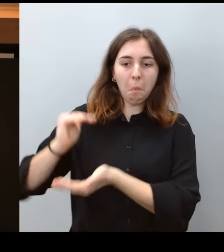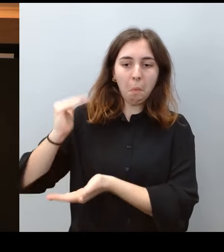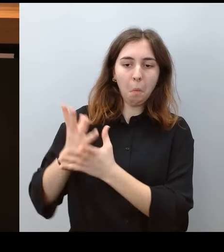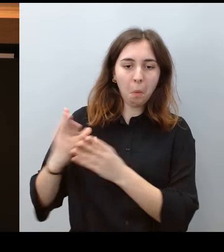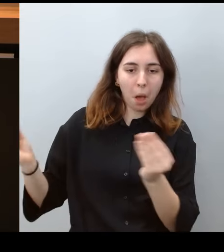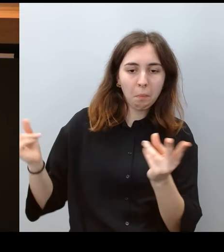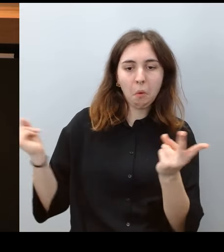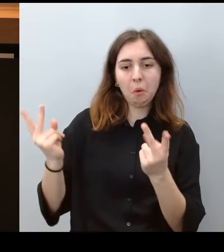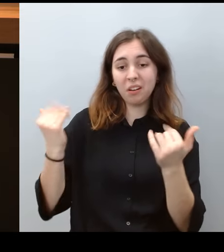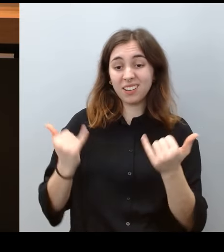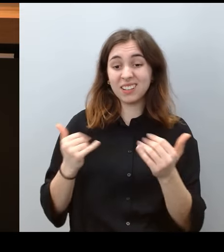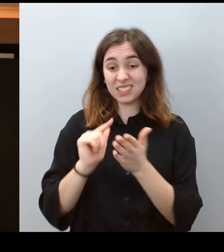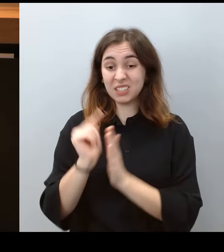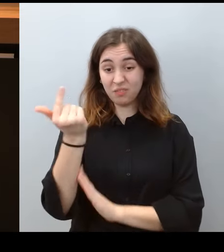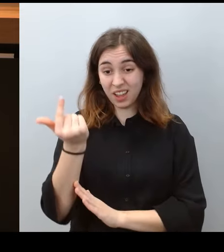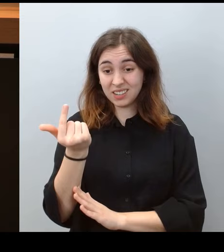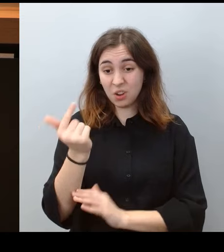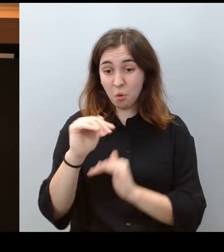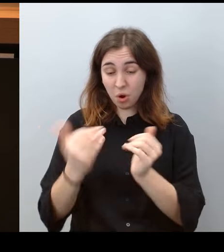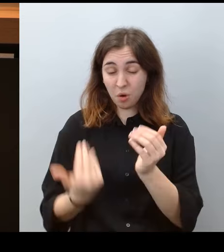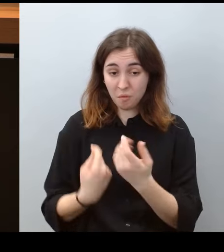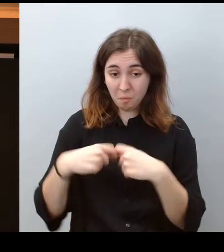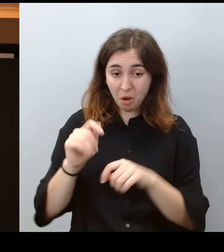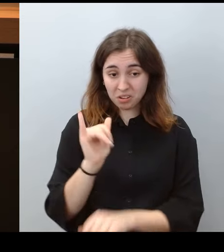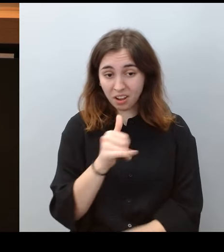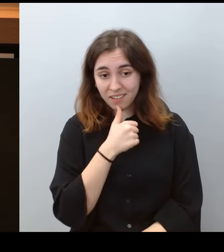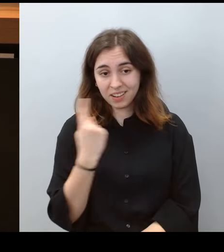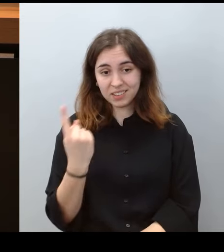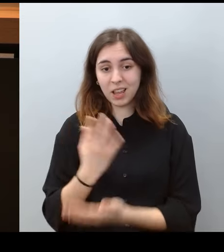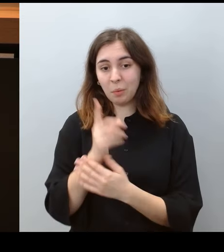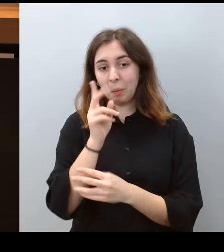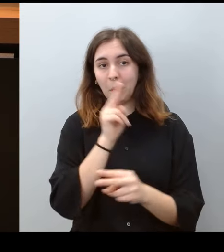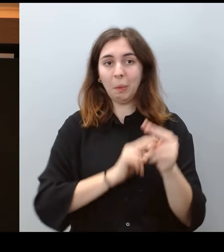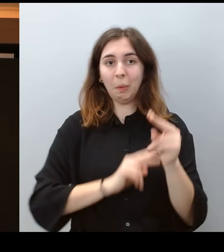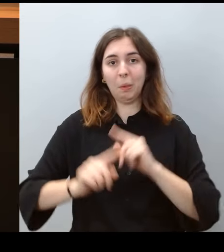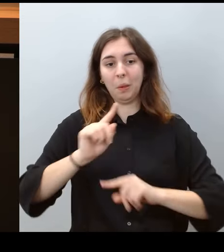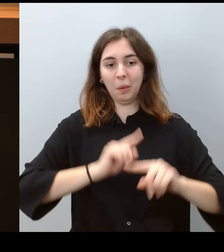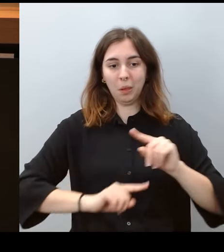Aber das muss doch eine der zentralen Herausforderungen sein, dass wir diese zweite 24/7 Unterkünfte so